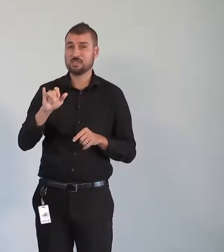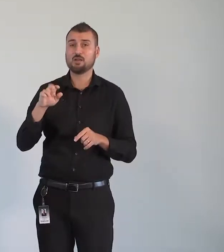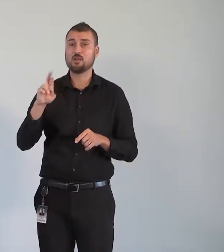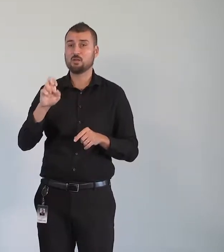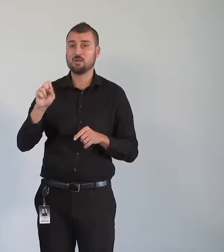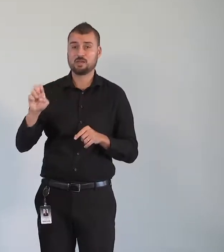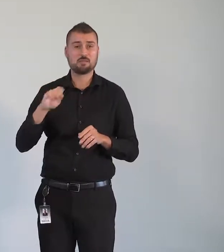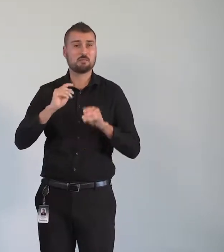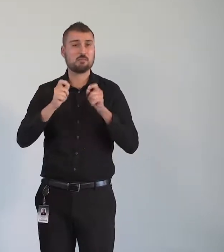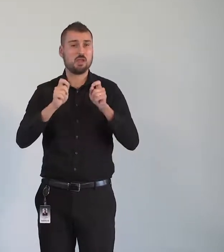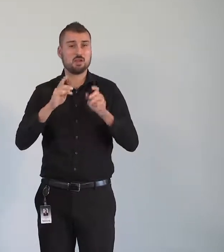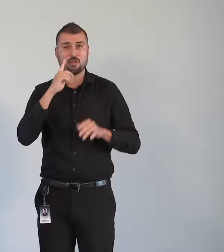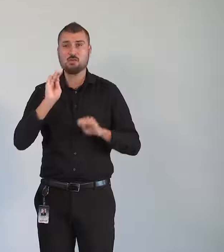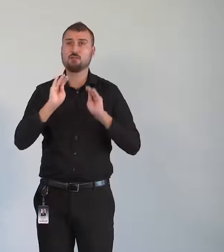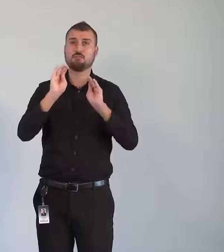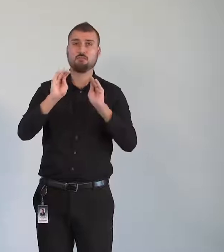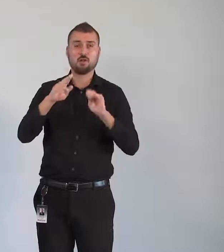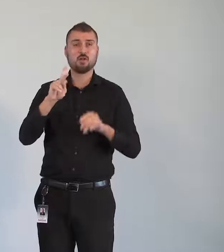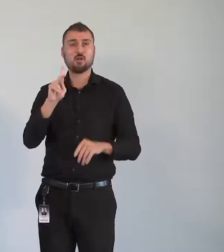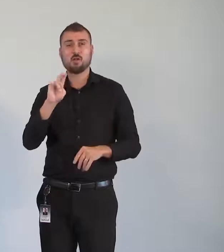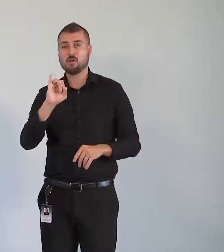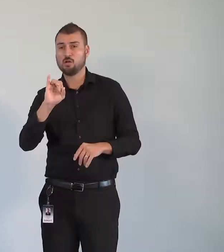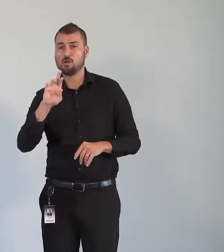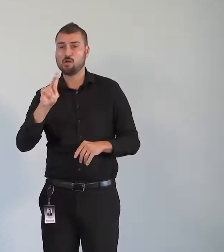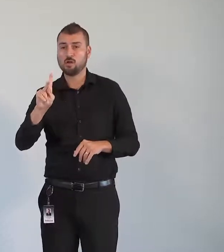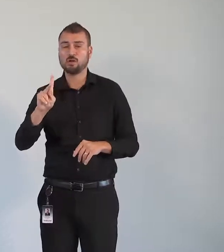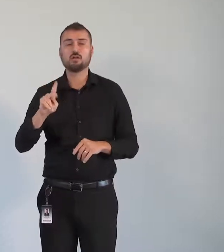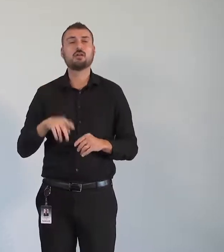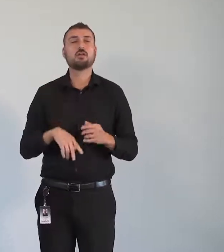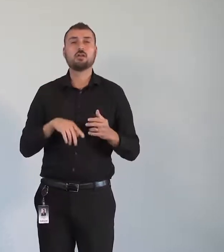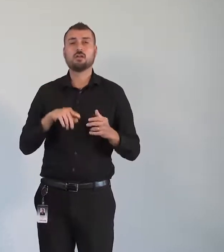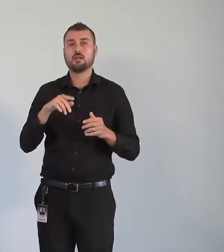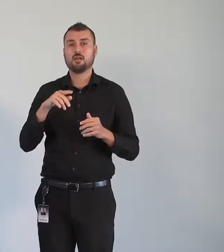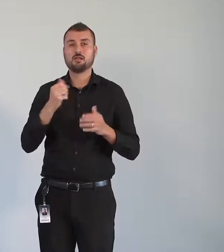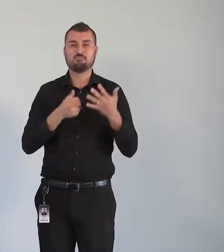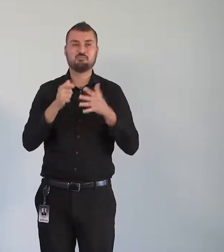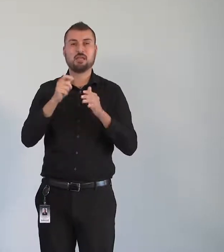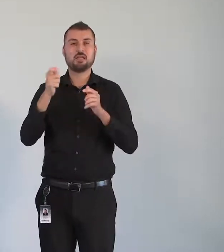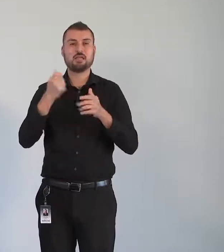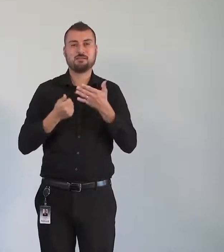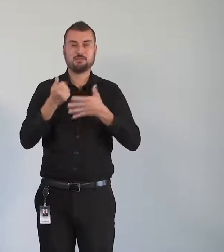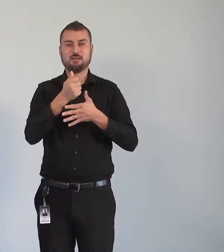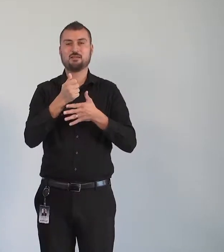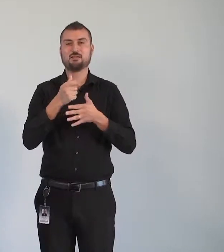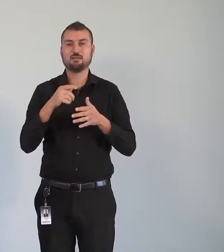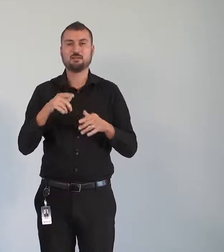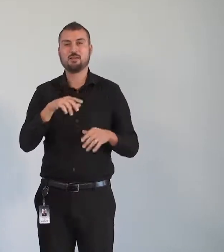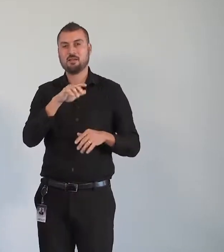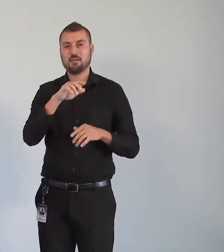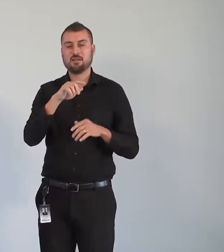instalación Kirk Eck preparadora principal Rebecca Williams y los encargados de arte Joey recones y Mason